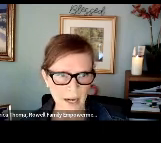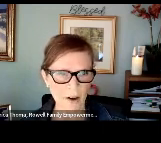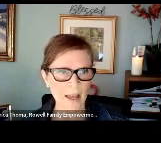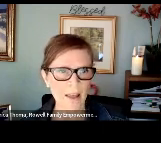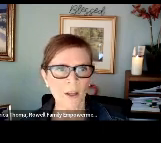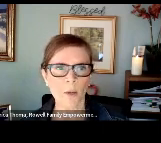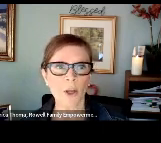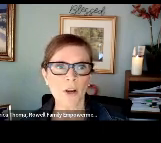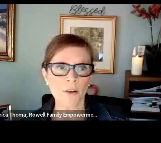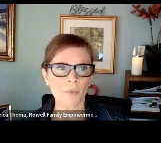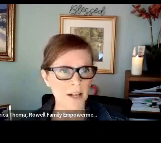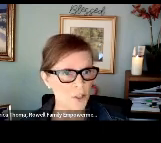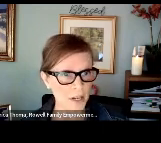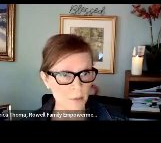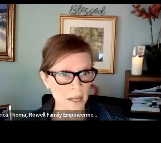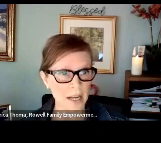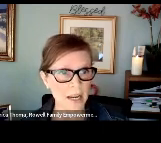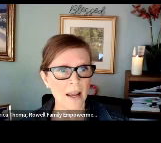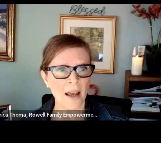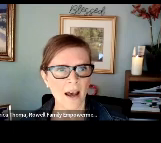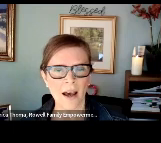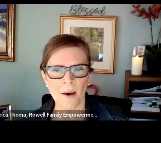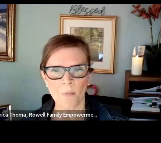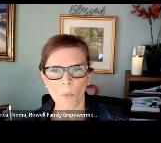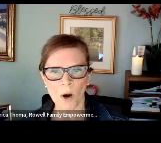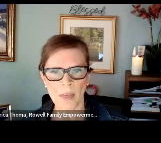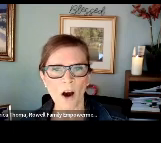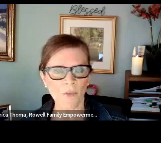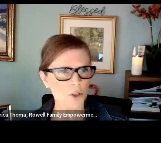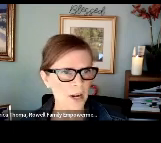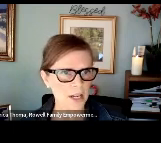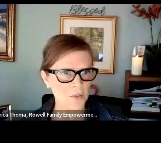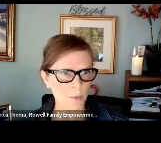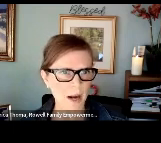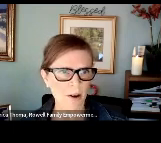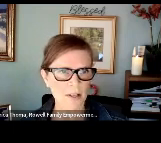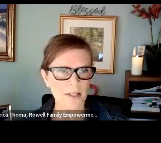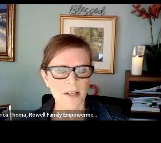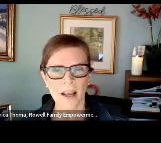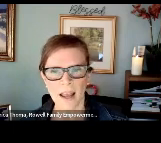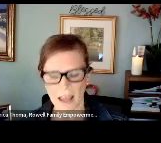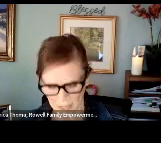SELPA - Area del Plan Local de Educación Especial el comité asesor comunitario donde ofrecen capacitaciones para padres